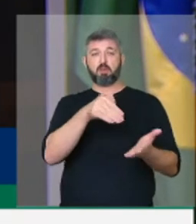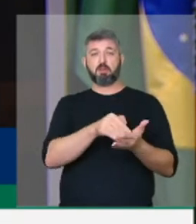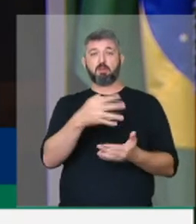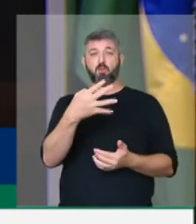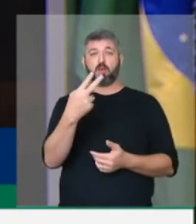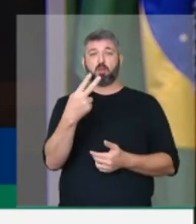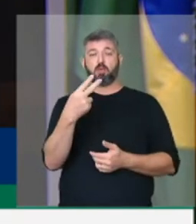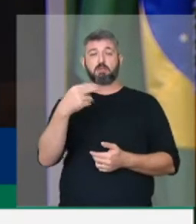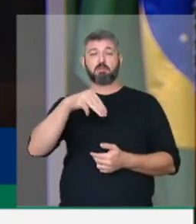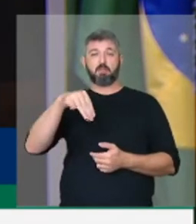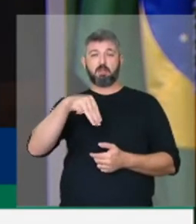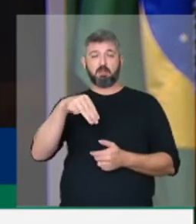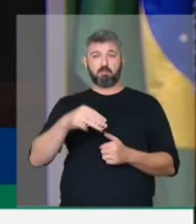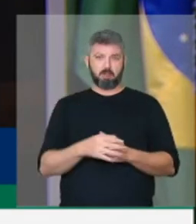ENQUANTO AS RIVAIS USAM DE 18 A 42 MILÍMETROS. EXIGE SEIS